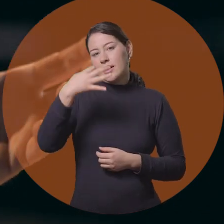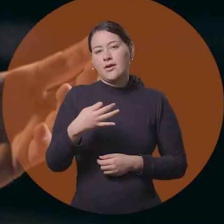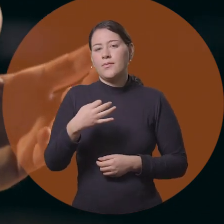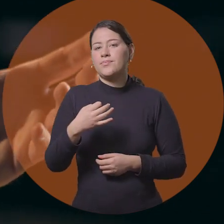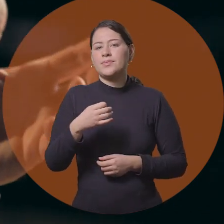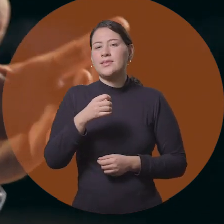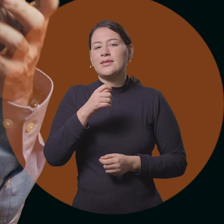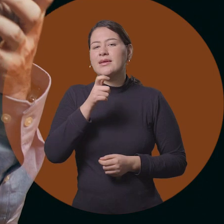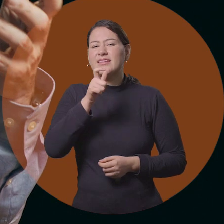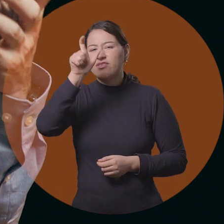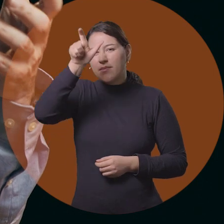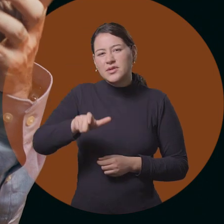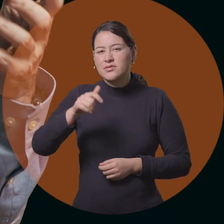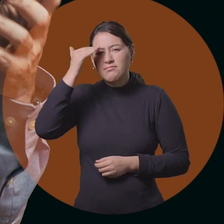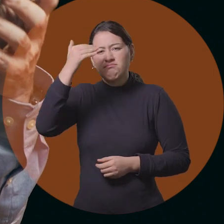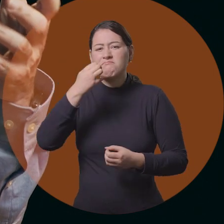¿Qué es un gran docente?